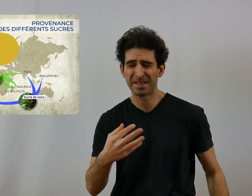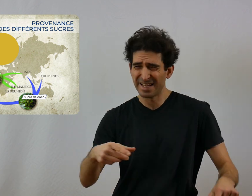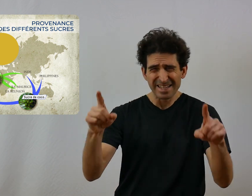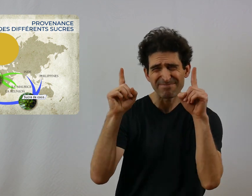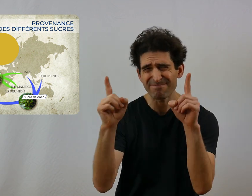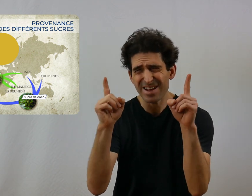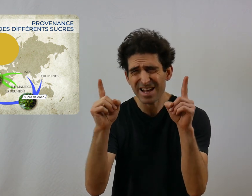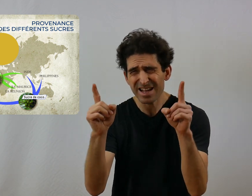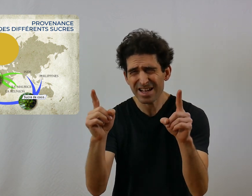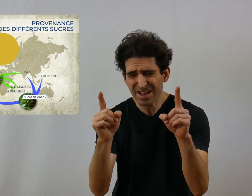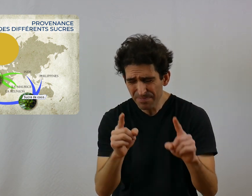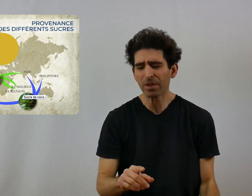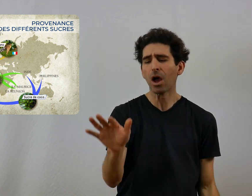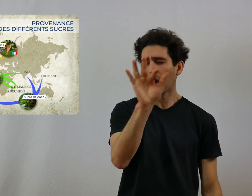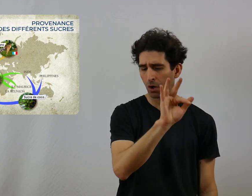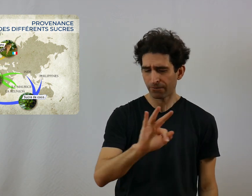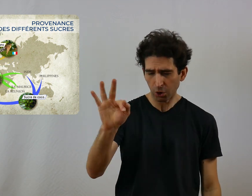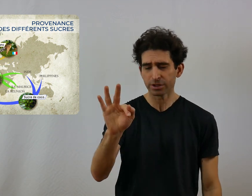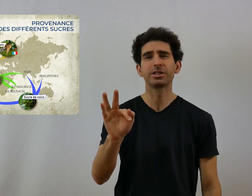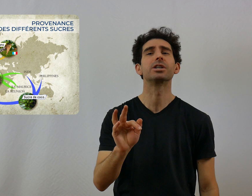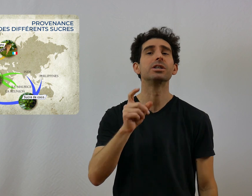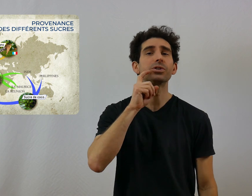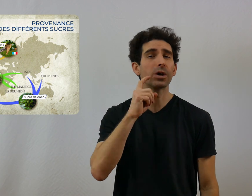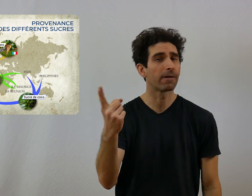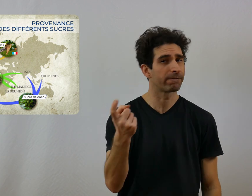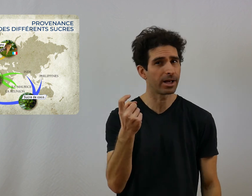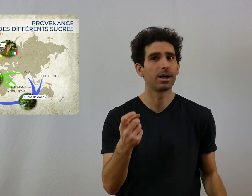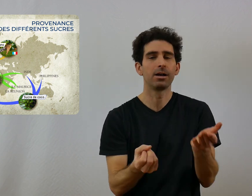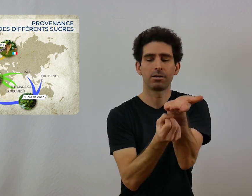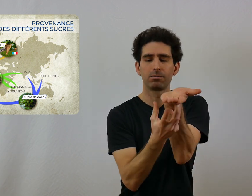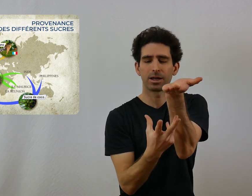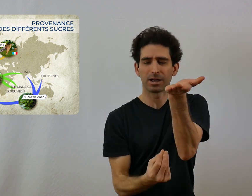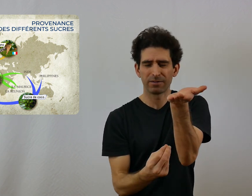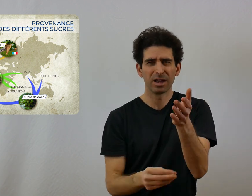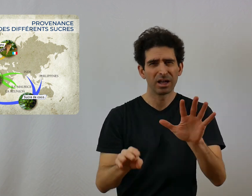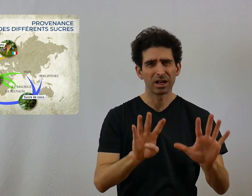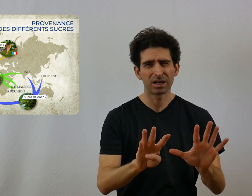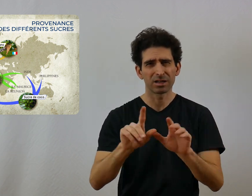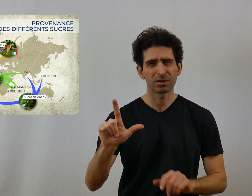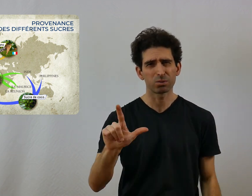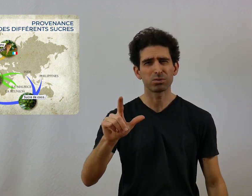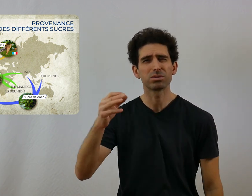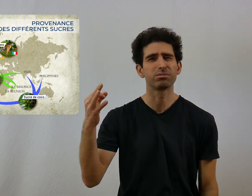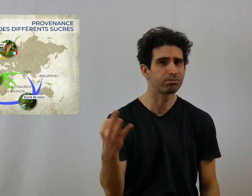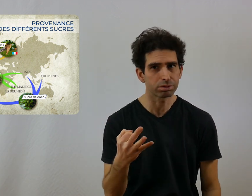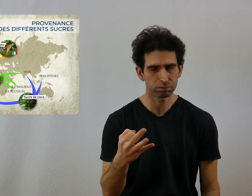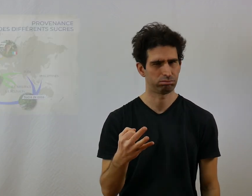Mais en France, 92% du sucre est extrait de la betterave sucrière !